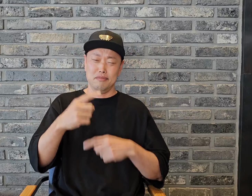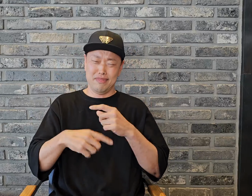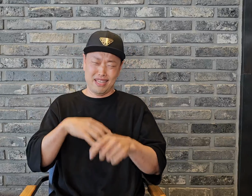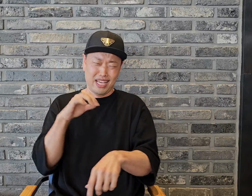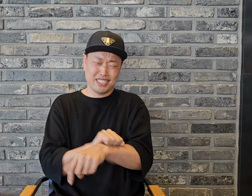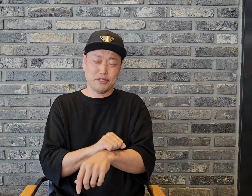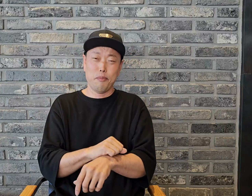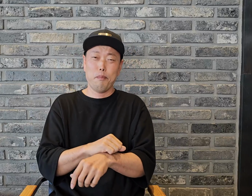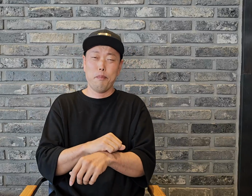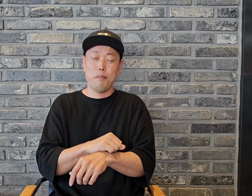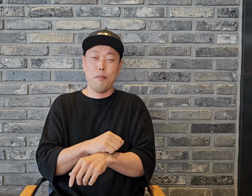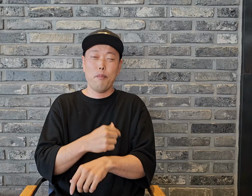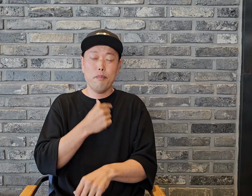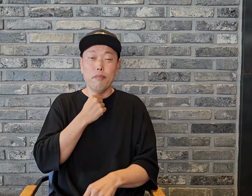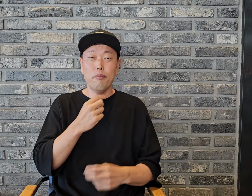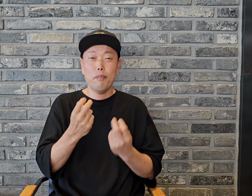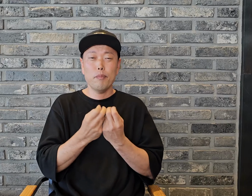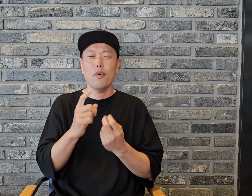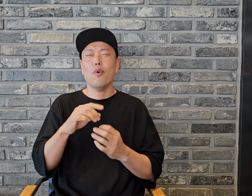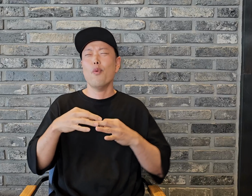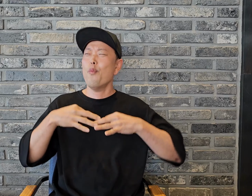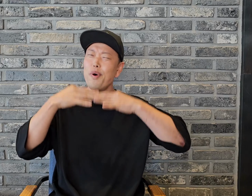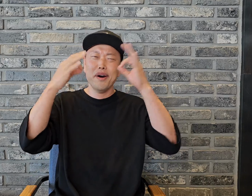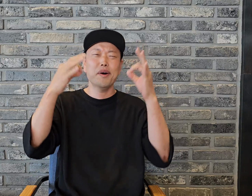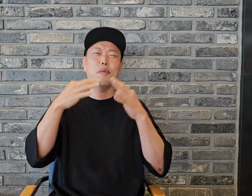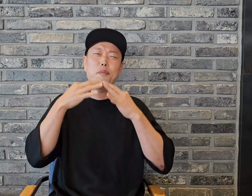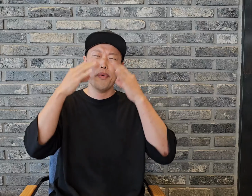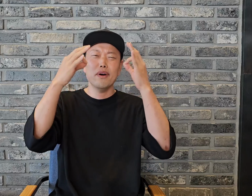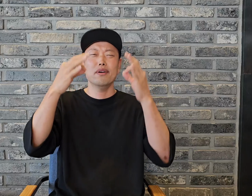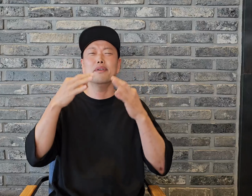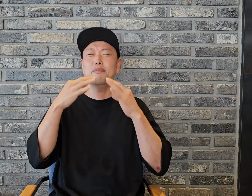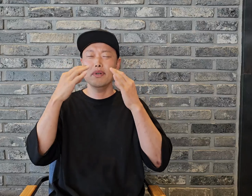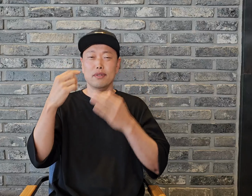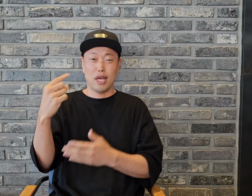수어를 잘하고 싶으시면 노력하시면 돼요